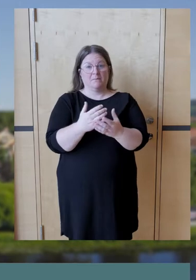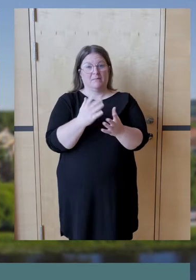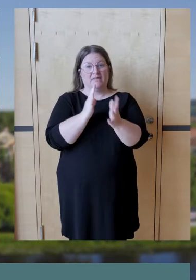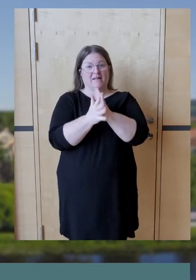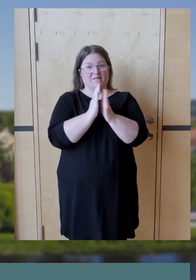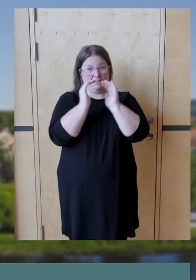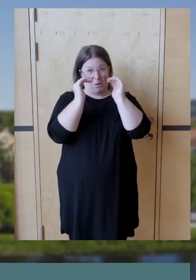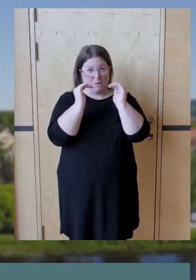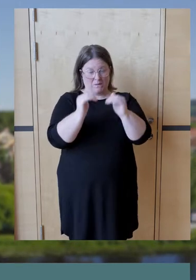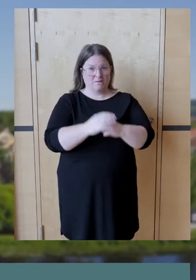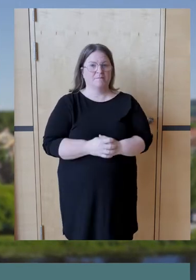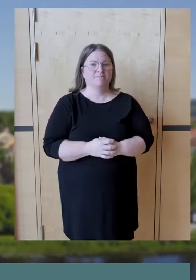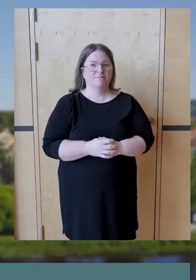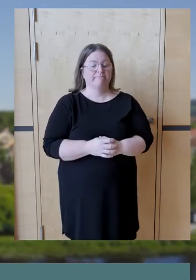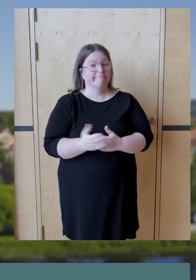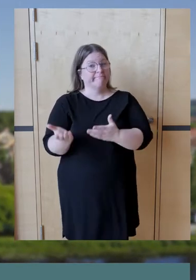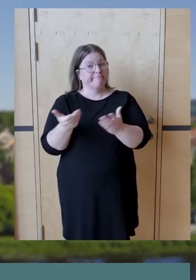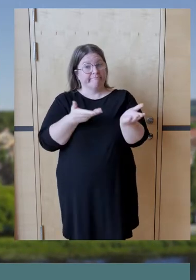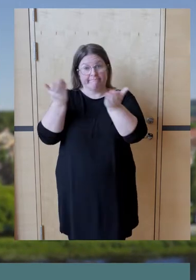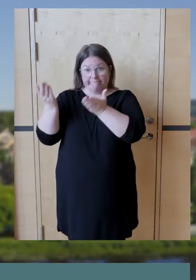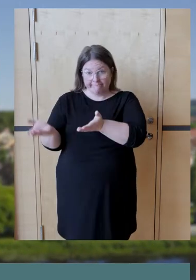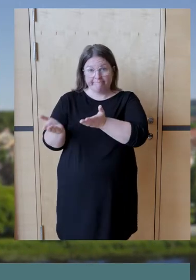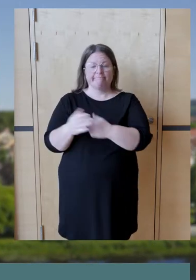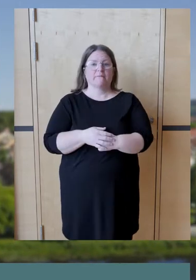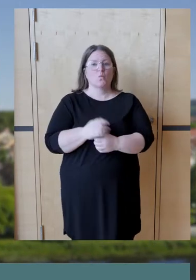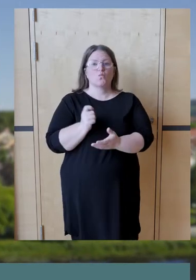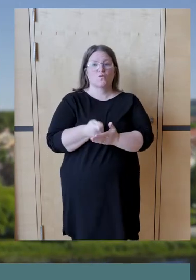Går det att flytta eller någonting låsskruvar kommunstyrelsens ordförande Socialdemokraterna Varsågod